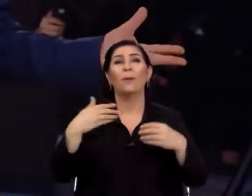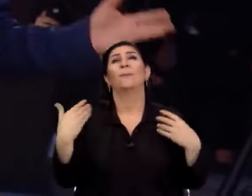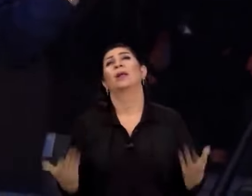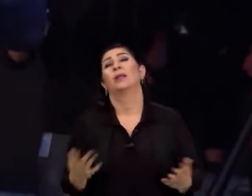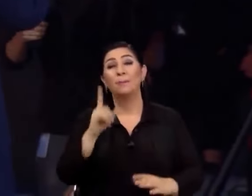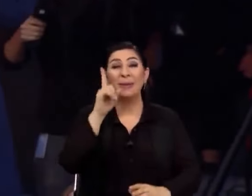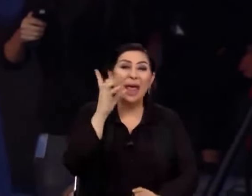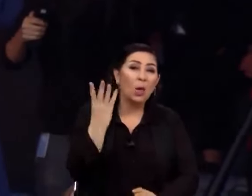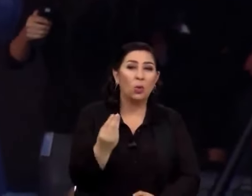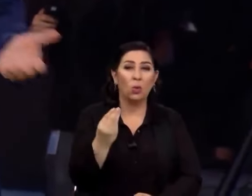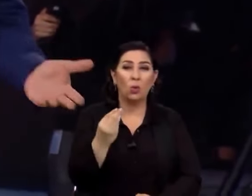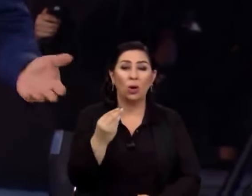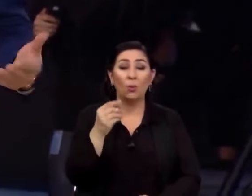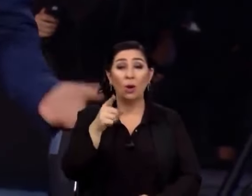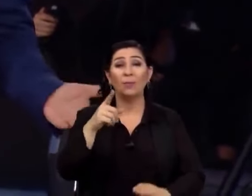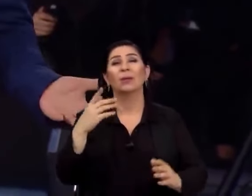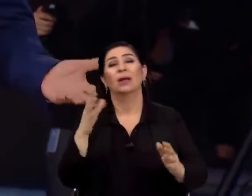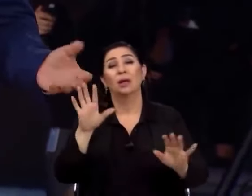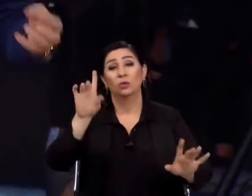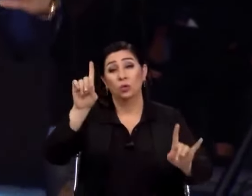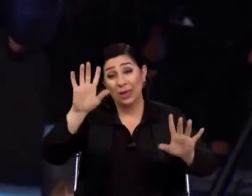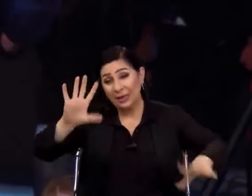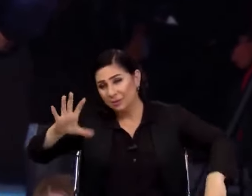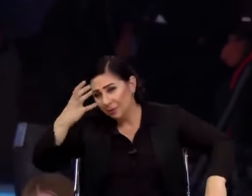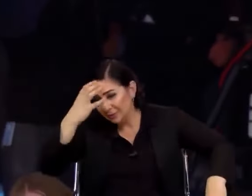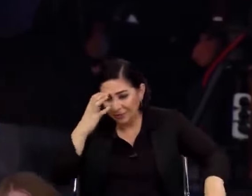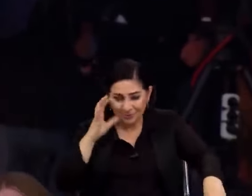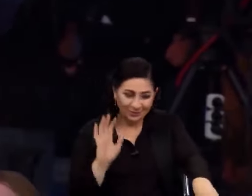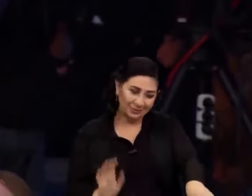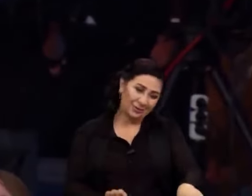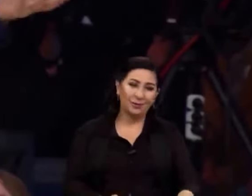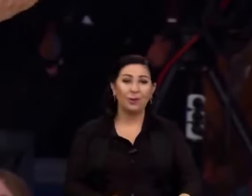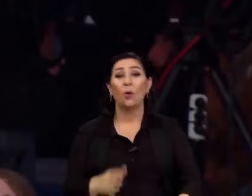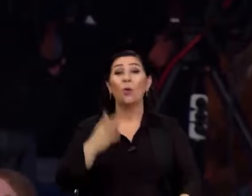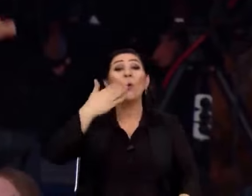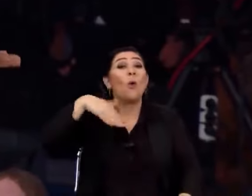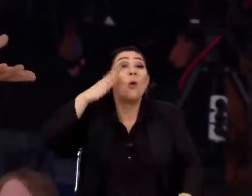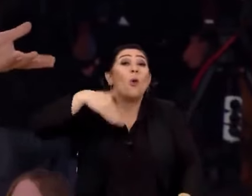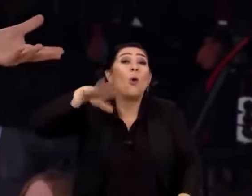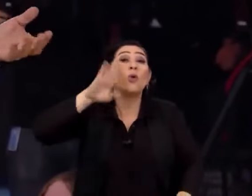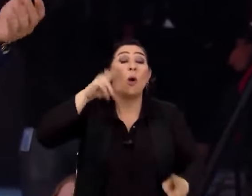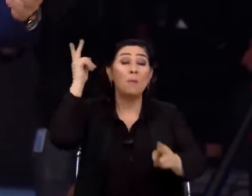oluyor ya şöyle böyle bir bayılma yok yani Yok yani insana uygun değil Belki